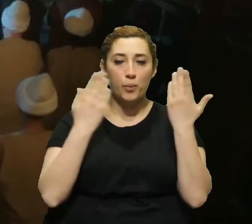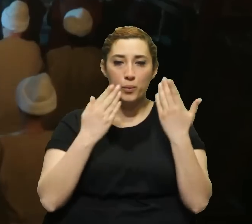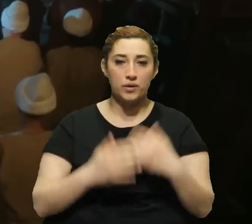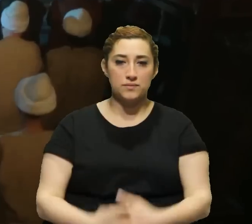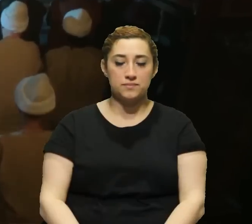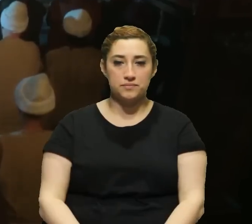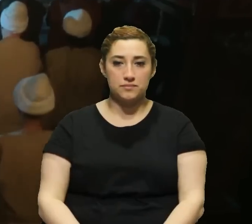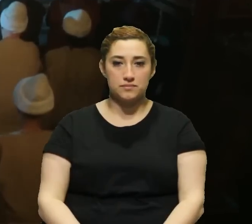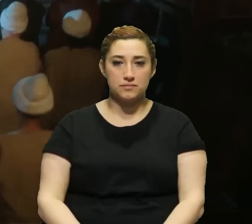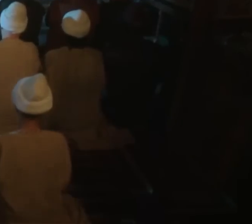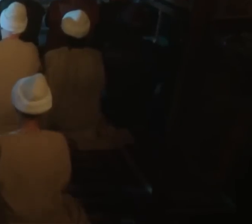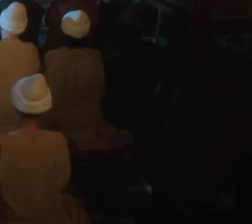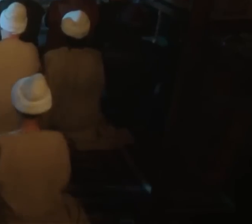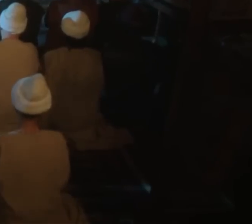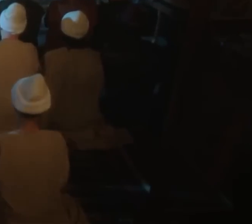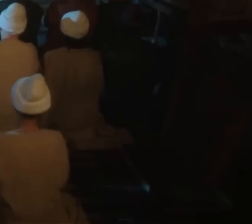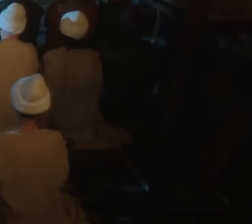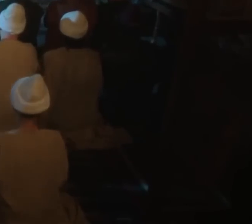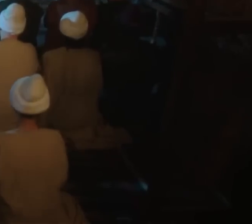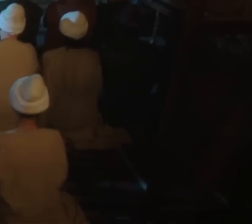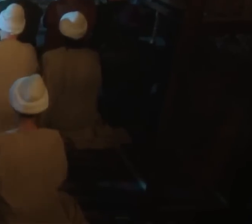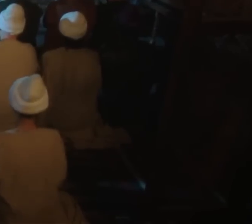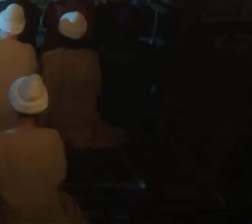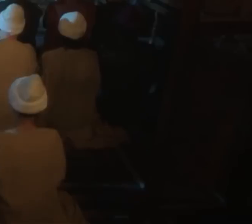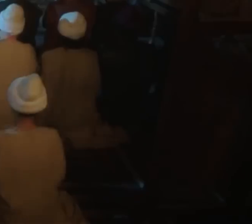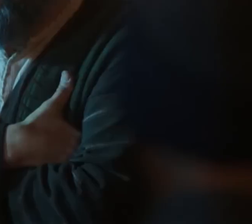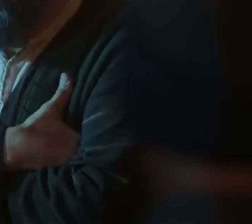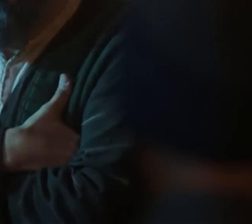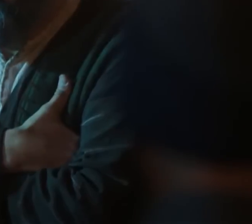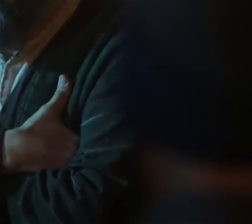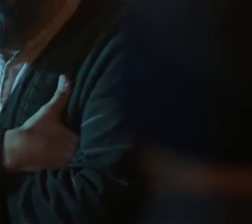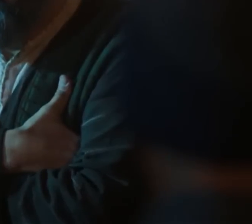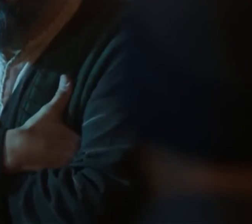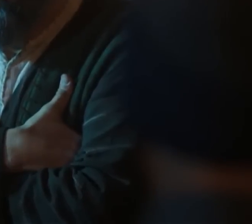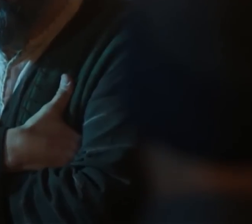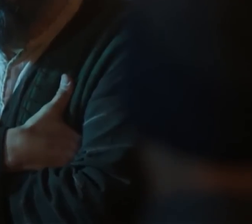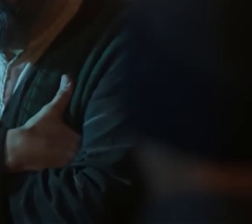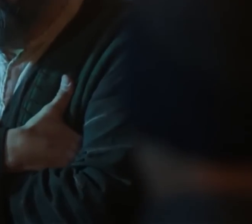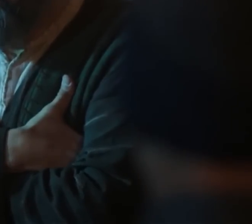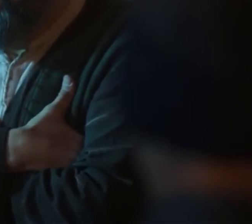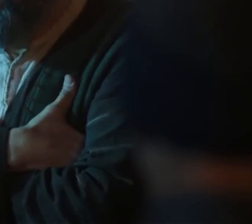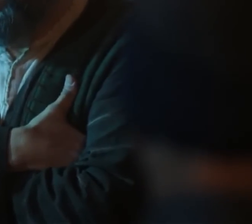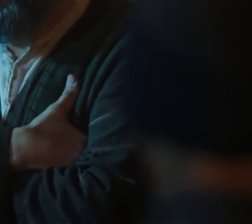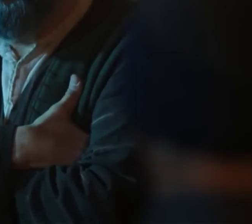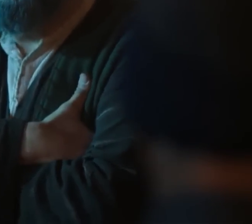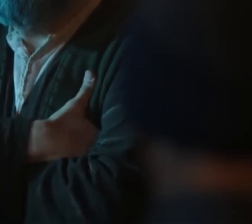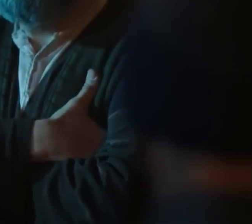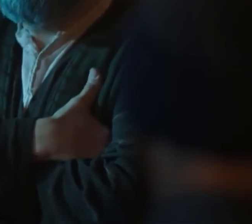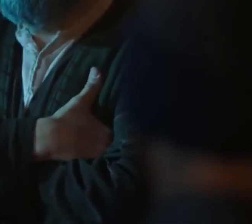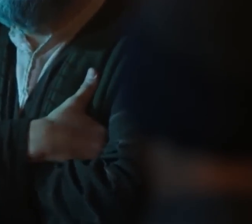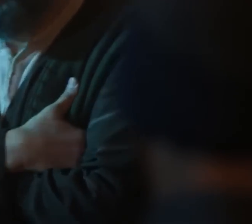"Allâhümme salli âlâ seyyidina Muhammed"